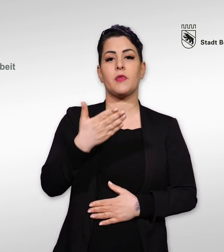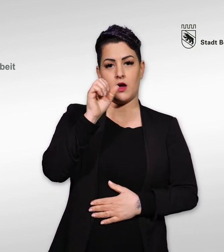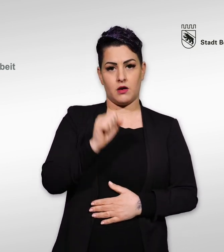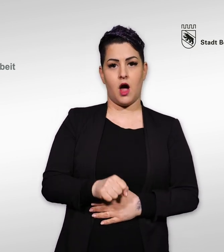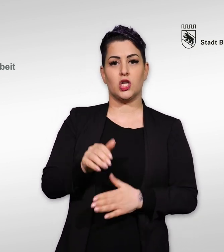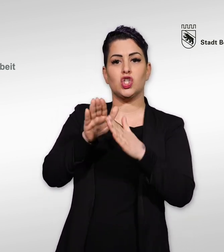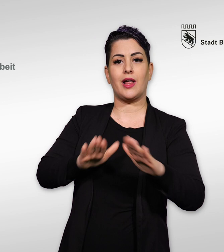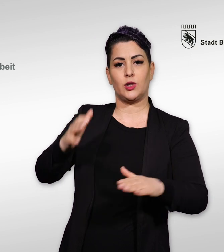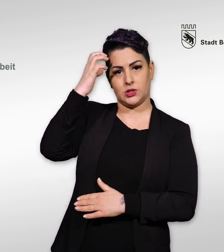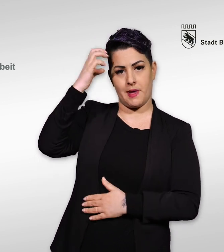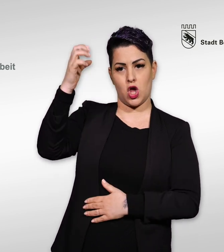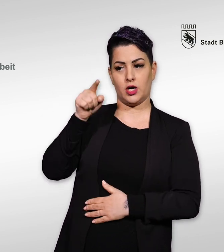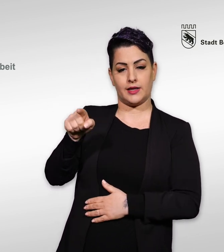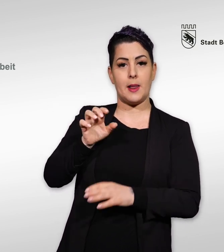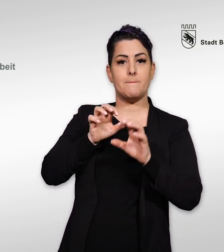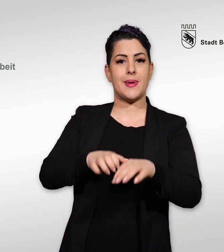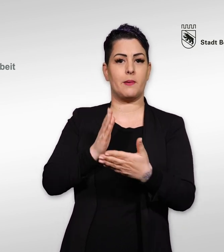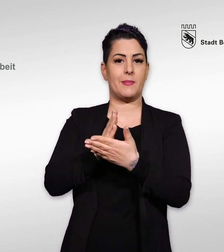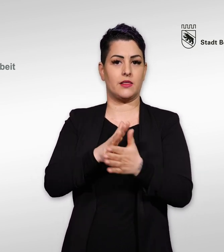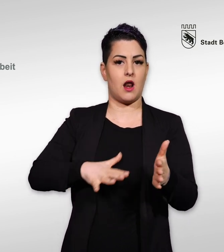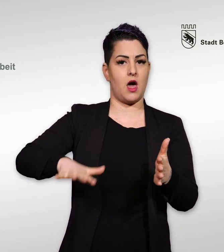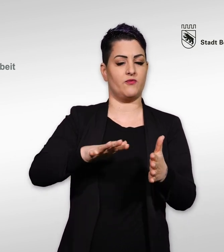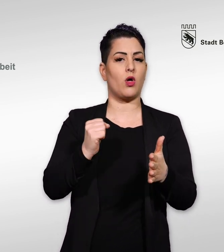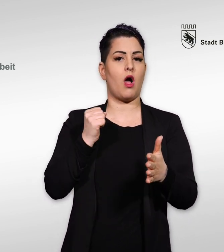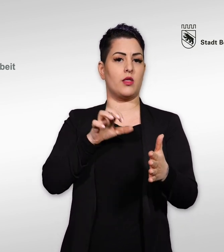Nehmen Sie eine kostenlose Rechtsberatung bei